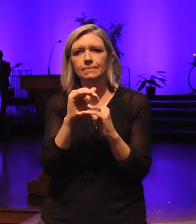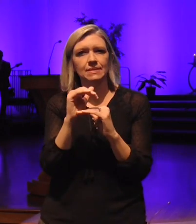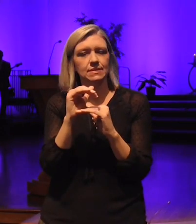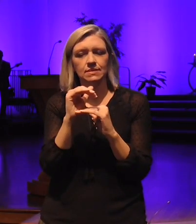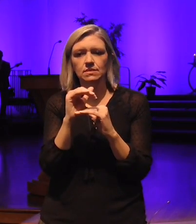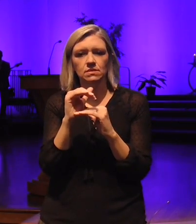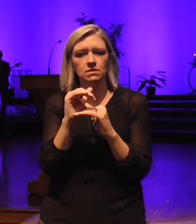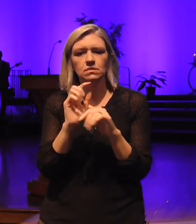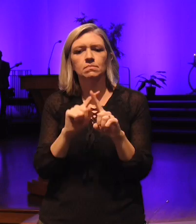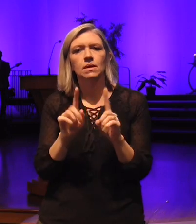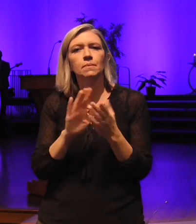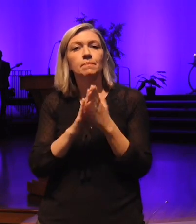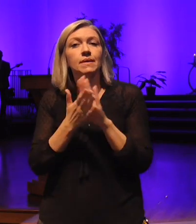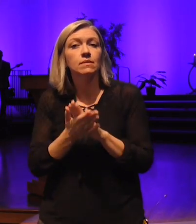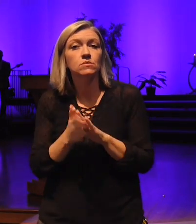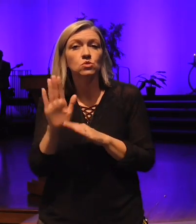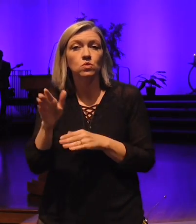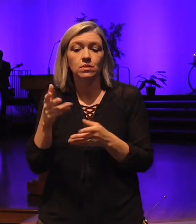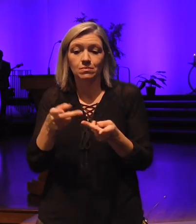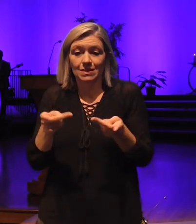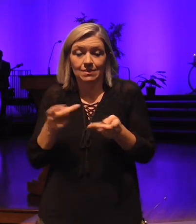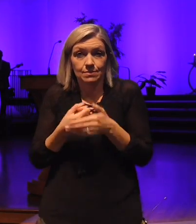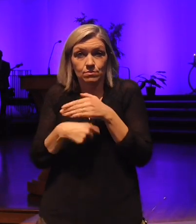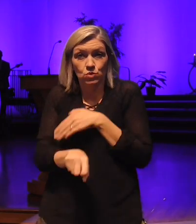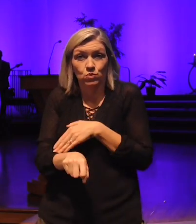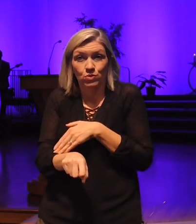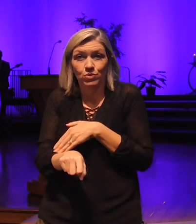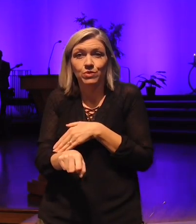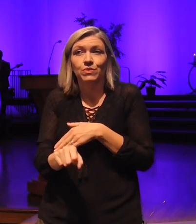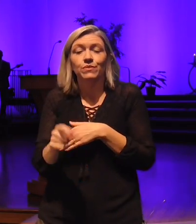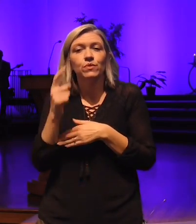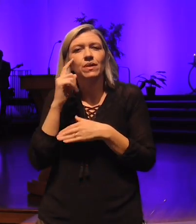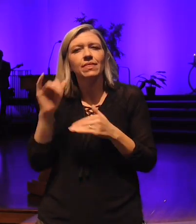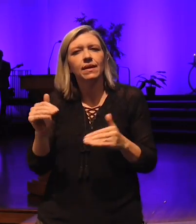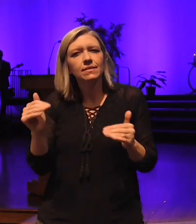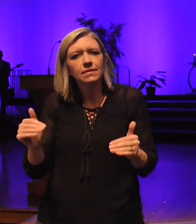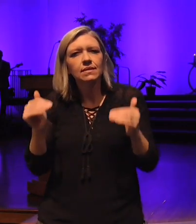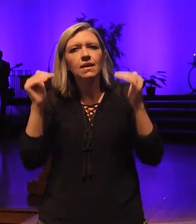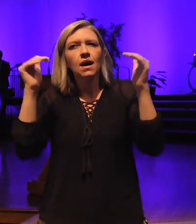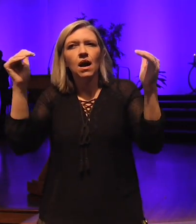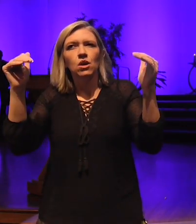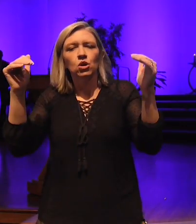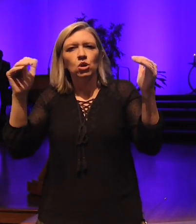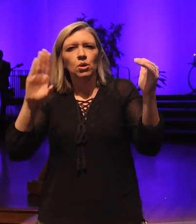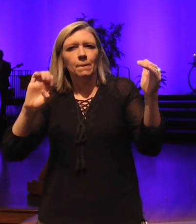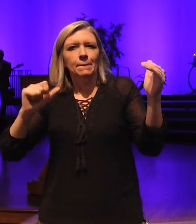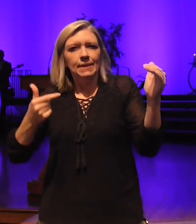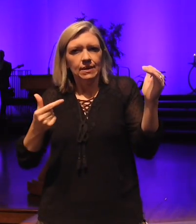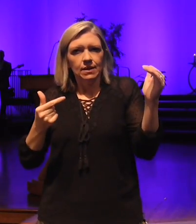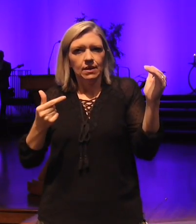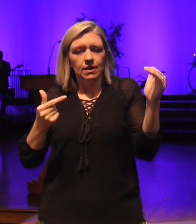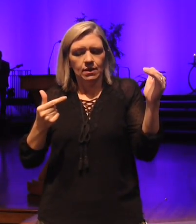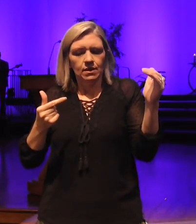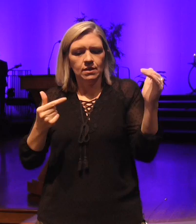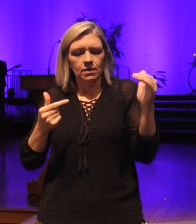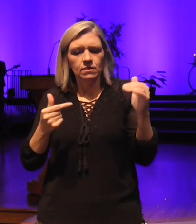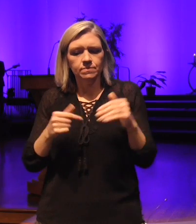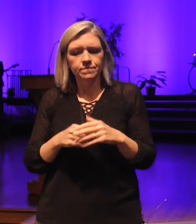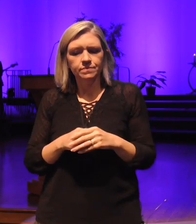se convierte en el lugar de nacimiento de ese orden superior de estar entretejido en